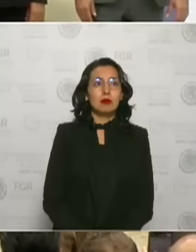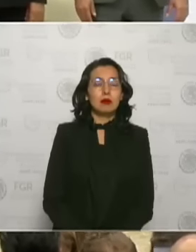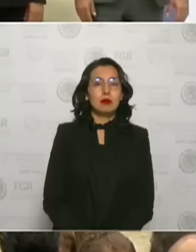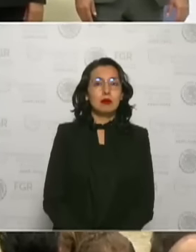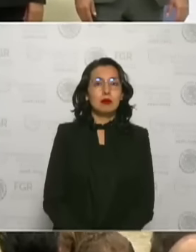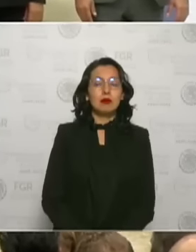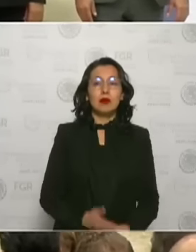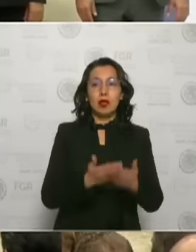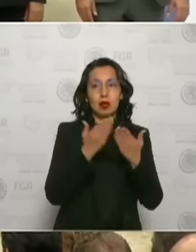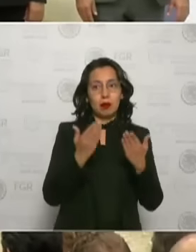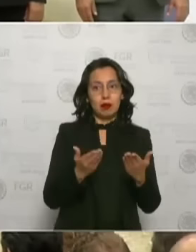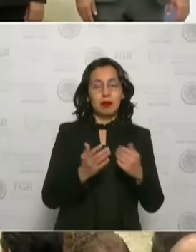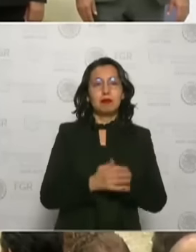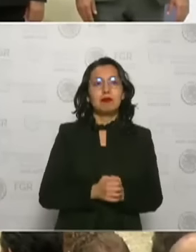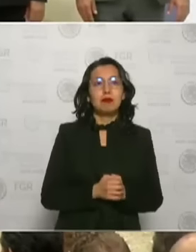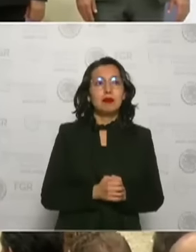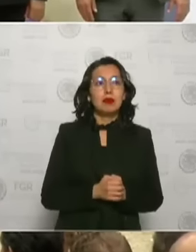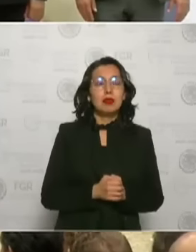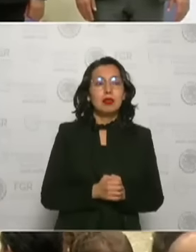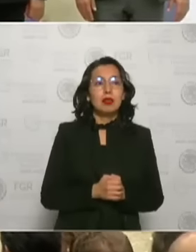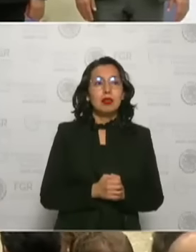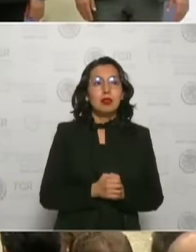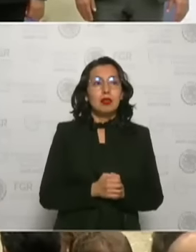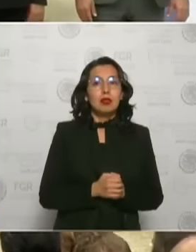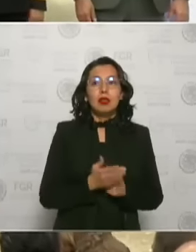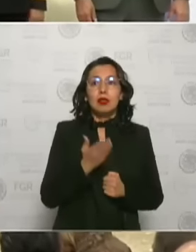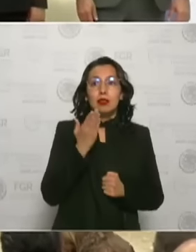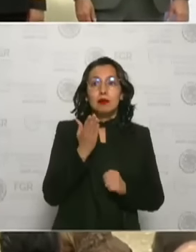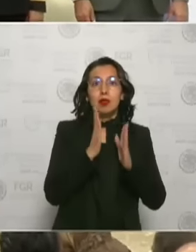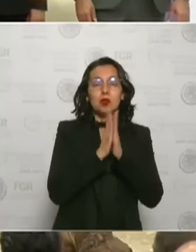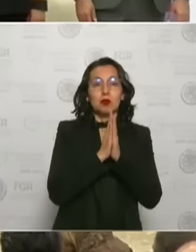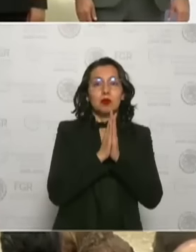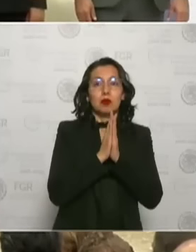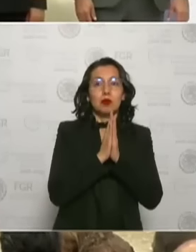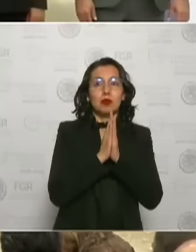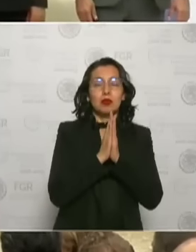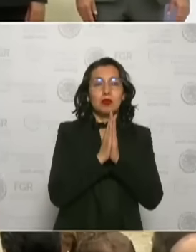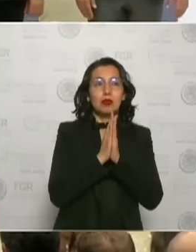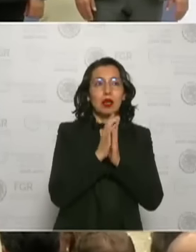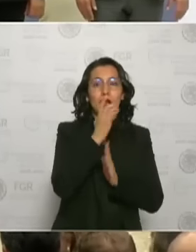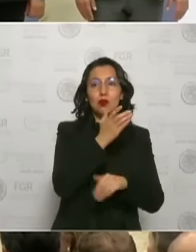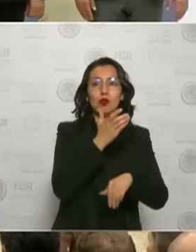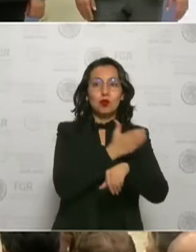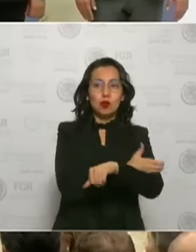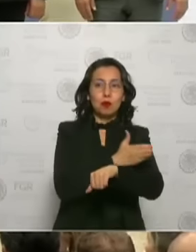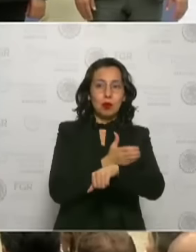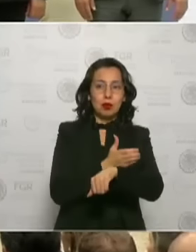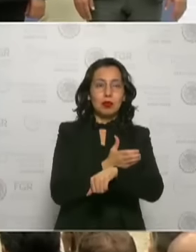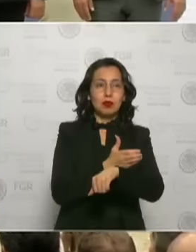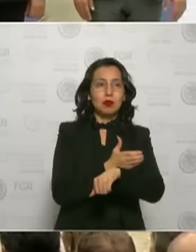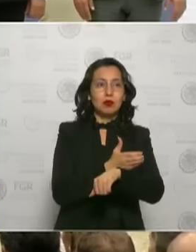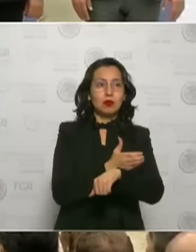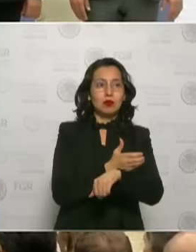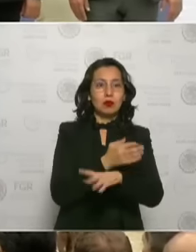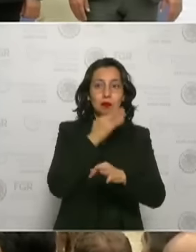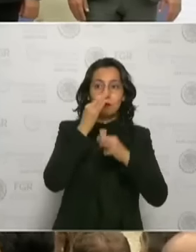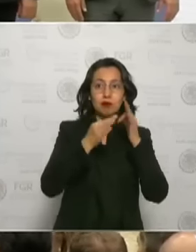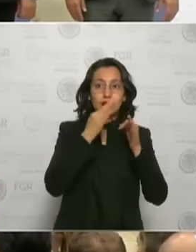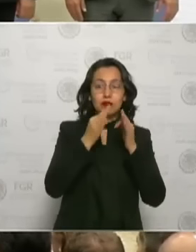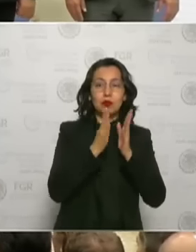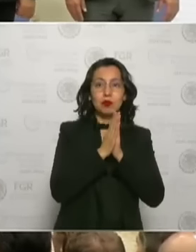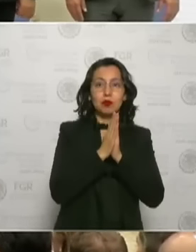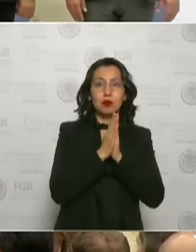y la invitación, por favor al fondo a nuestras compañeras y compañeros que también asisten